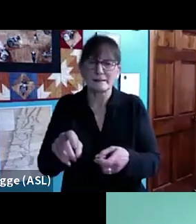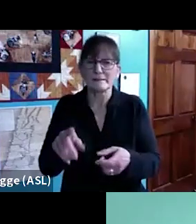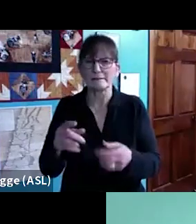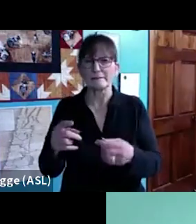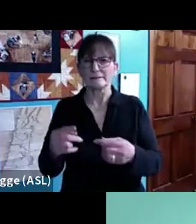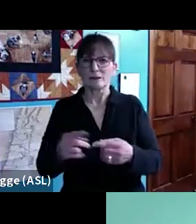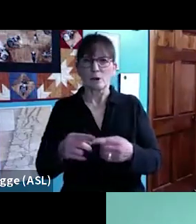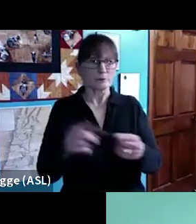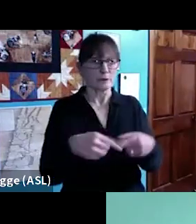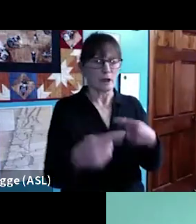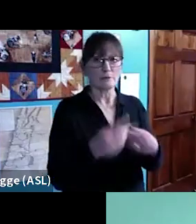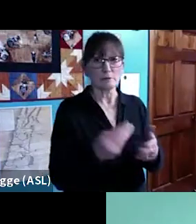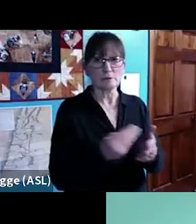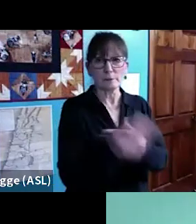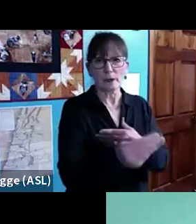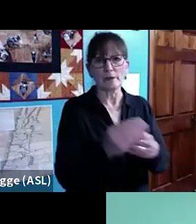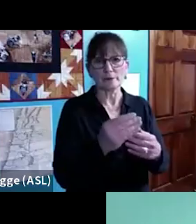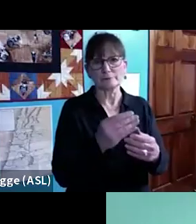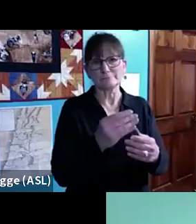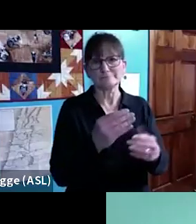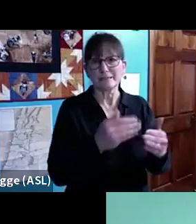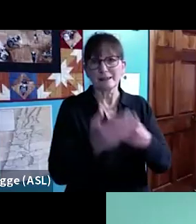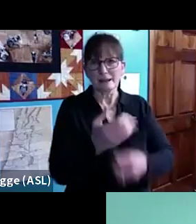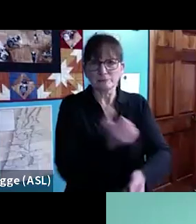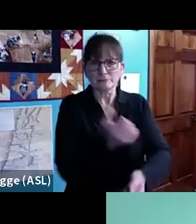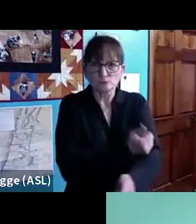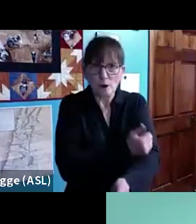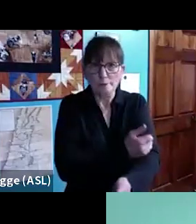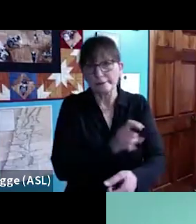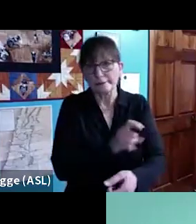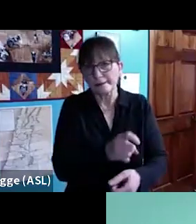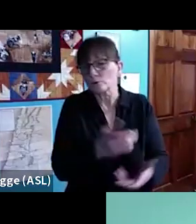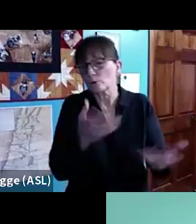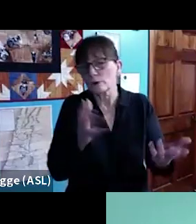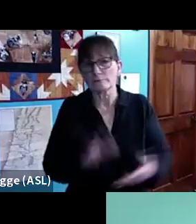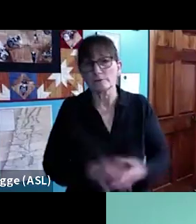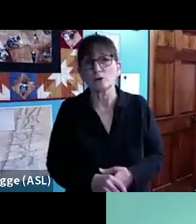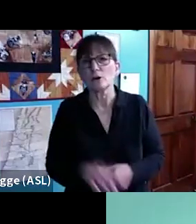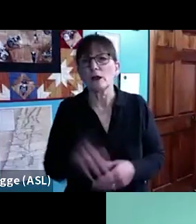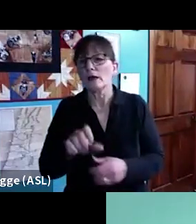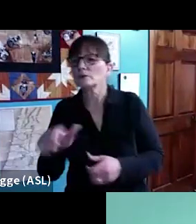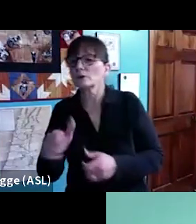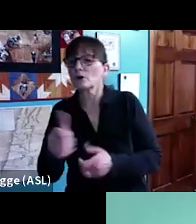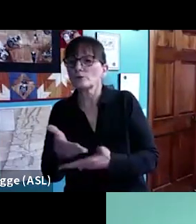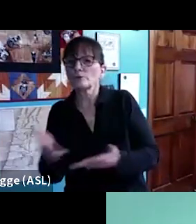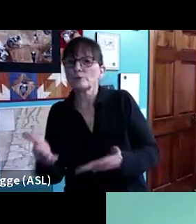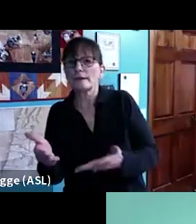puedes verificar el estado de lo que hayas enviado, puedes determinar qué es,